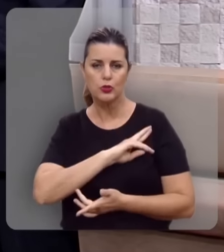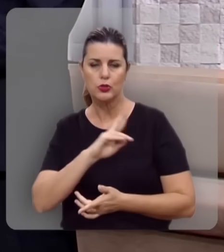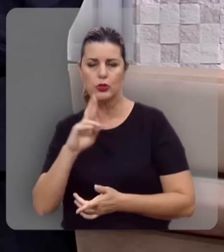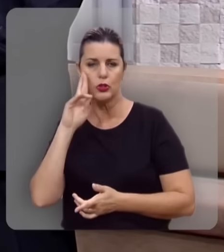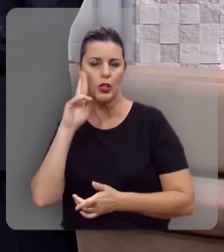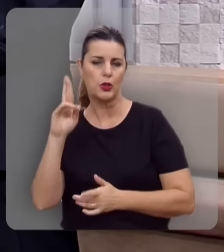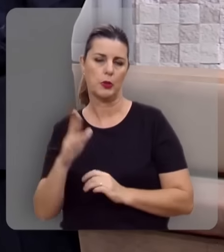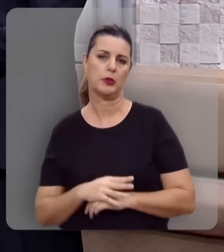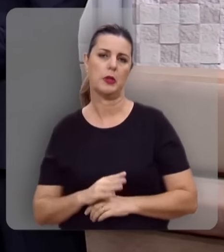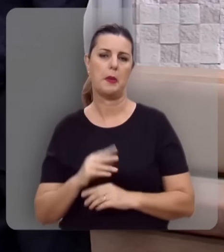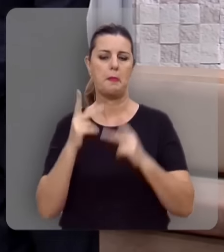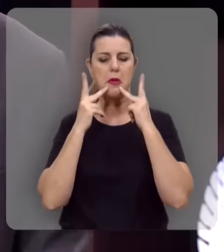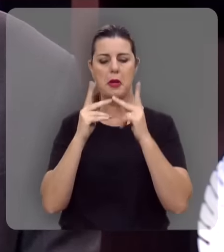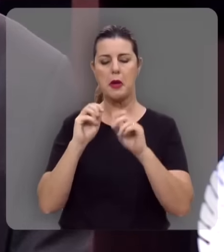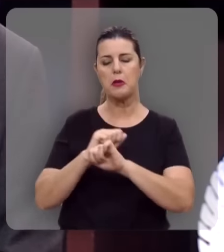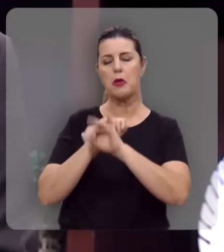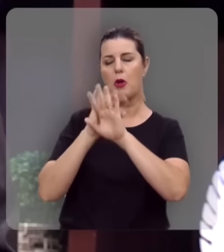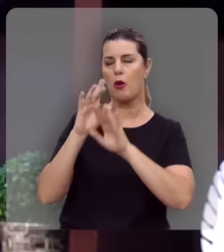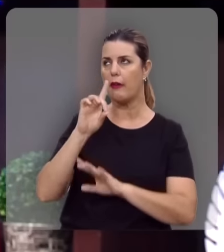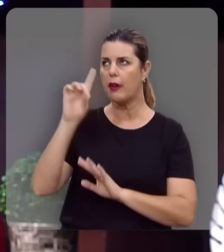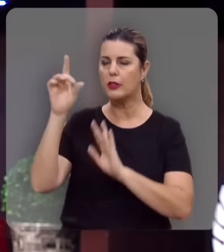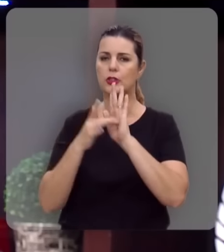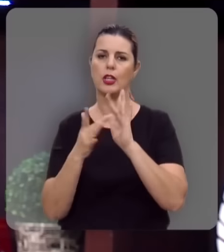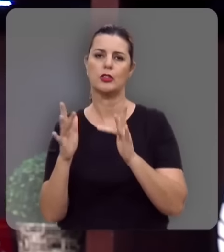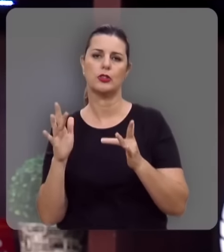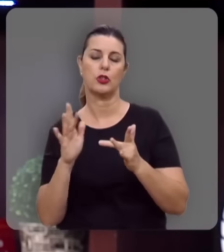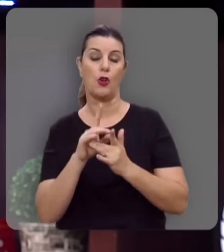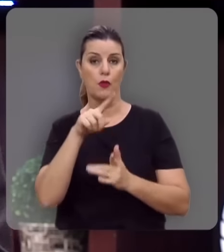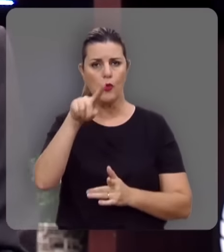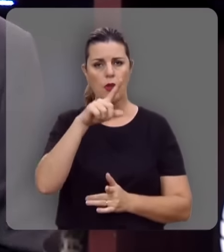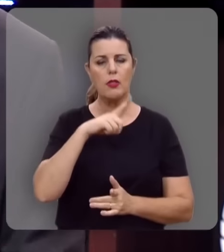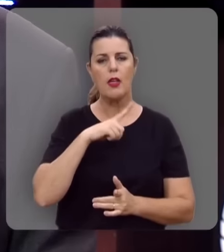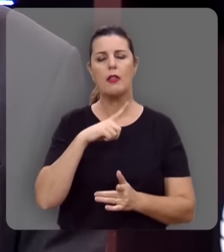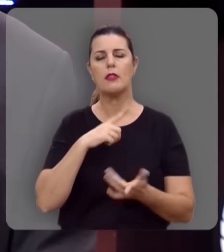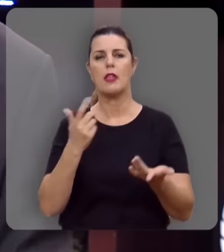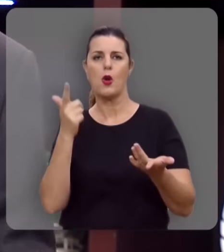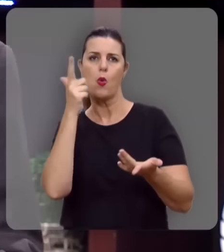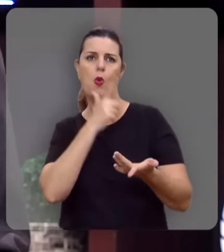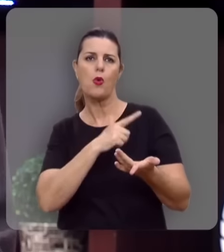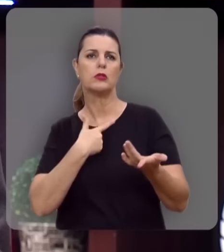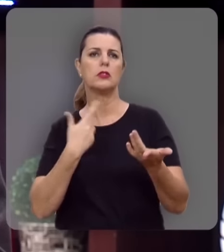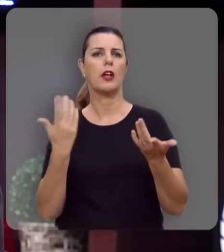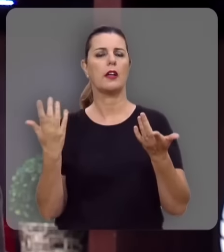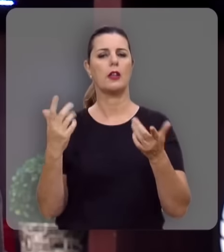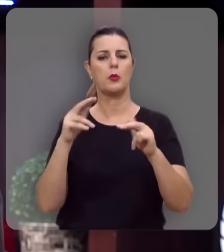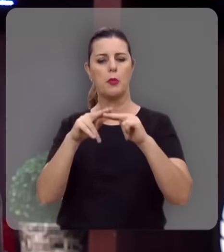Que mensagem maravilhosa. E você que tem sido impactado pelas mensagens do programa